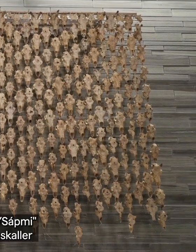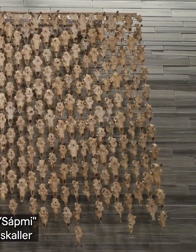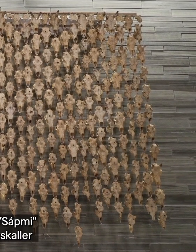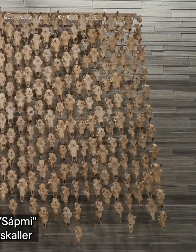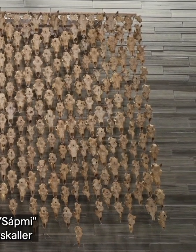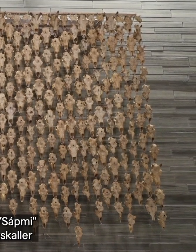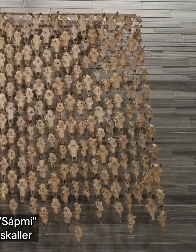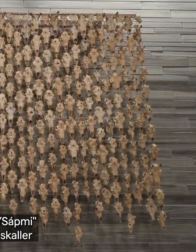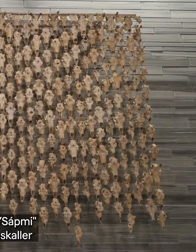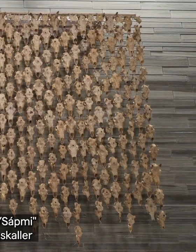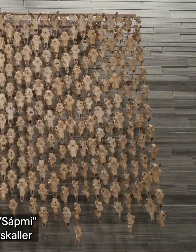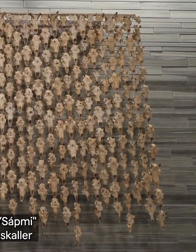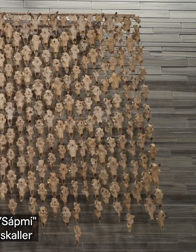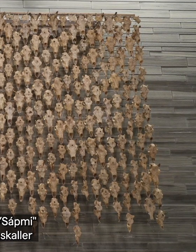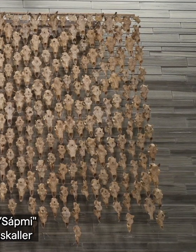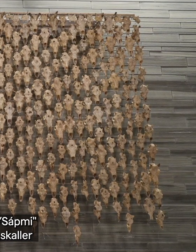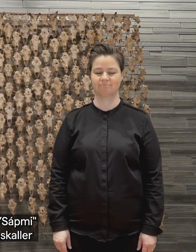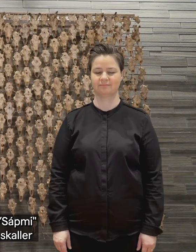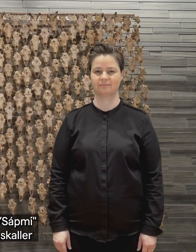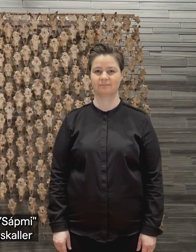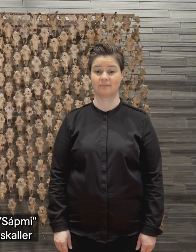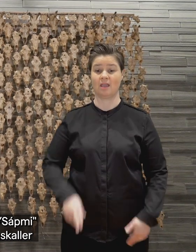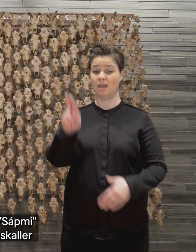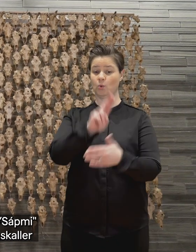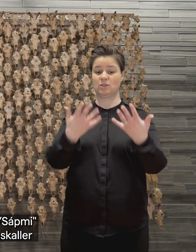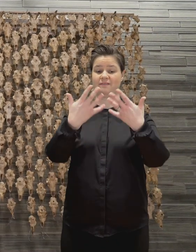Kunstverket "Pile o’Sápmi" består av 400 reinskaller